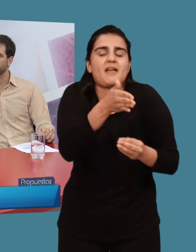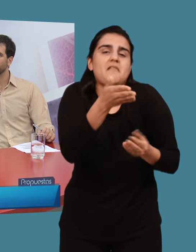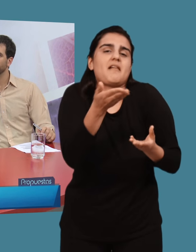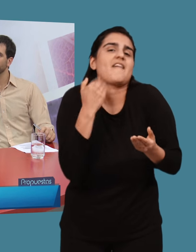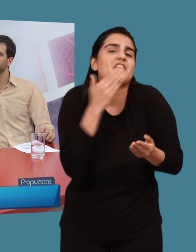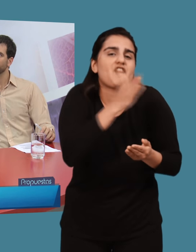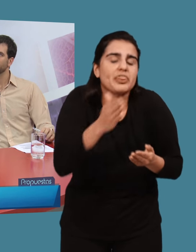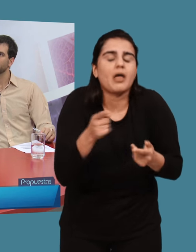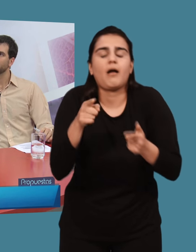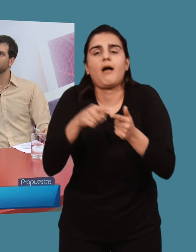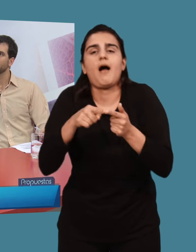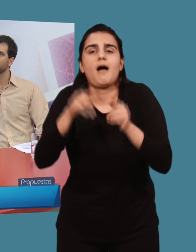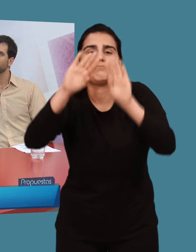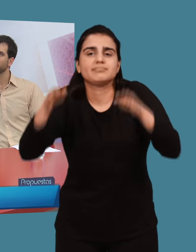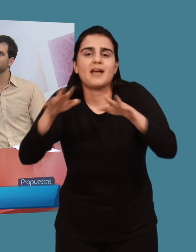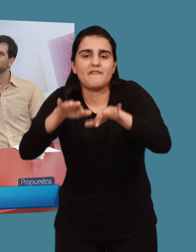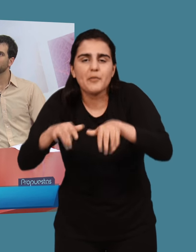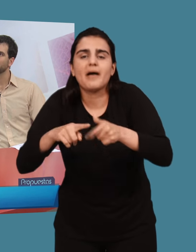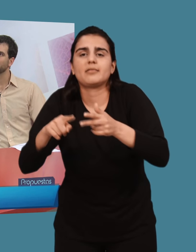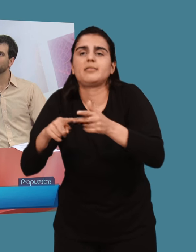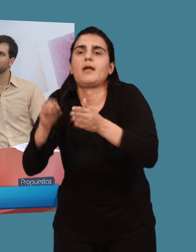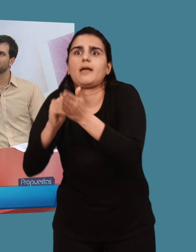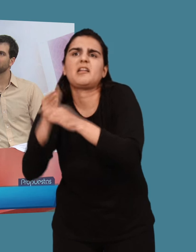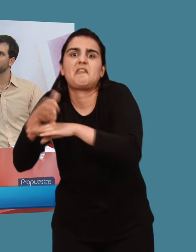la biblioteca, el aula de informática, como se tienen